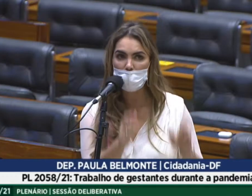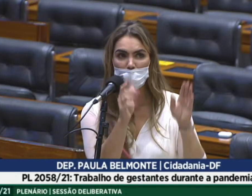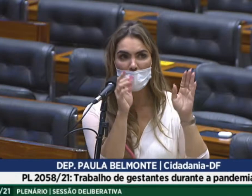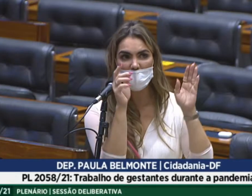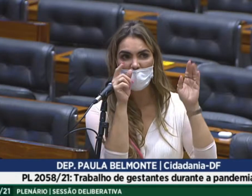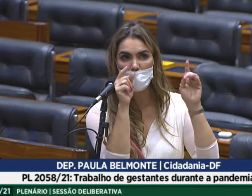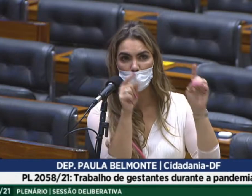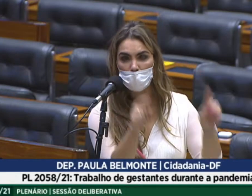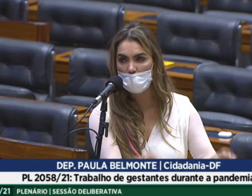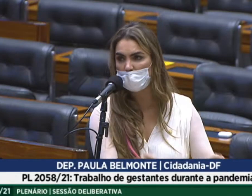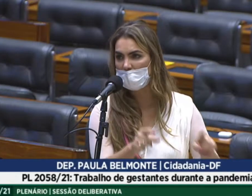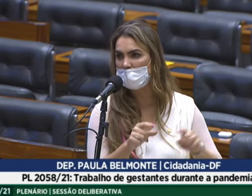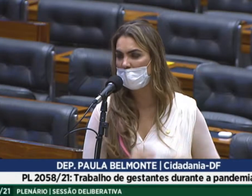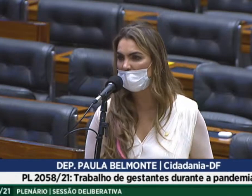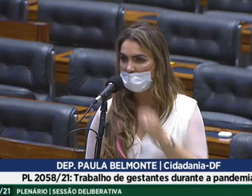TRABALHAR, COMO FOI DITO AQUI PELO DEPUTADO TADEU. MUITAS